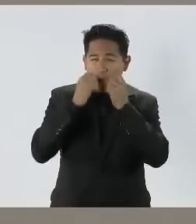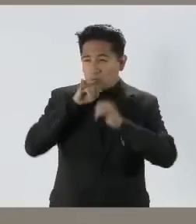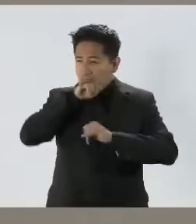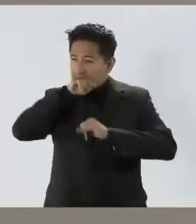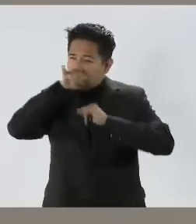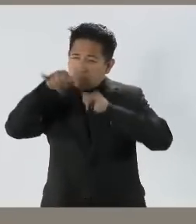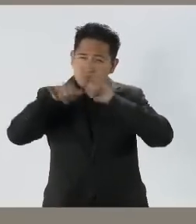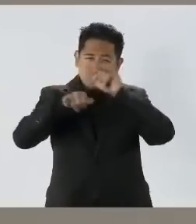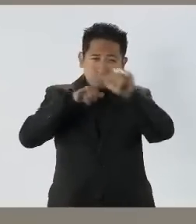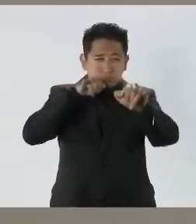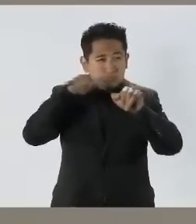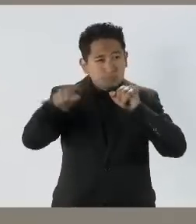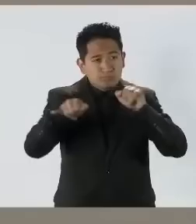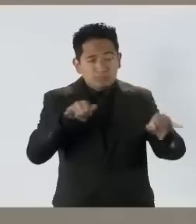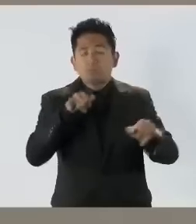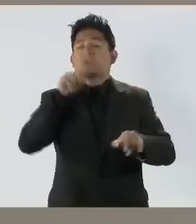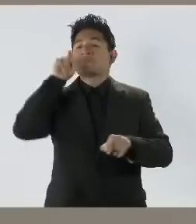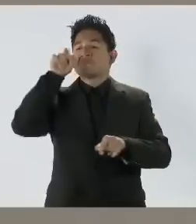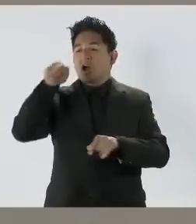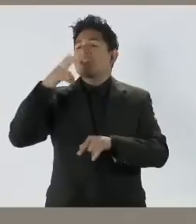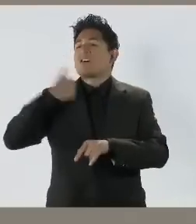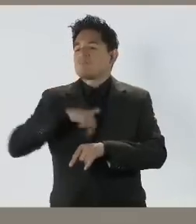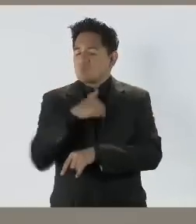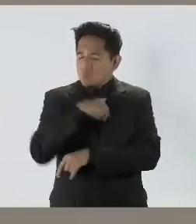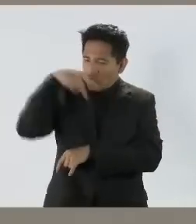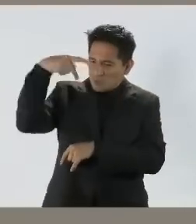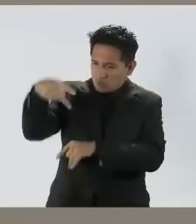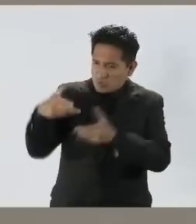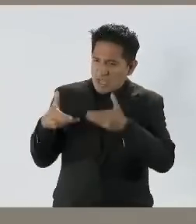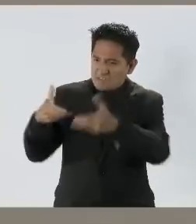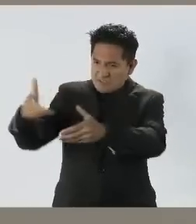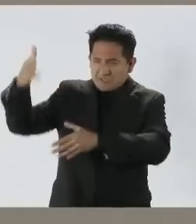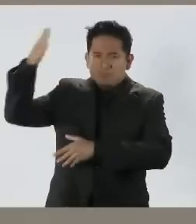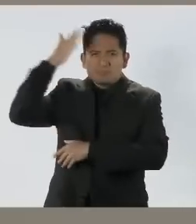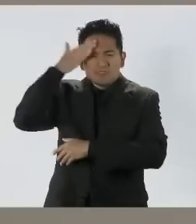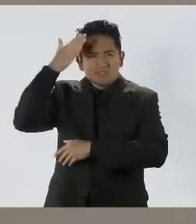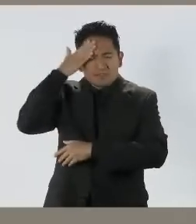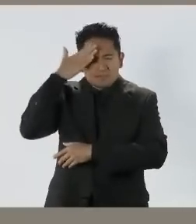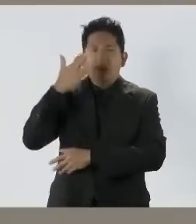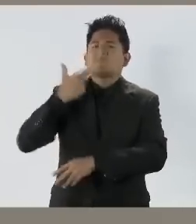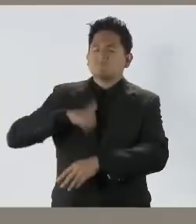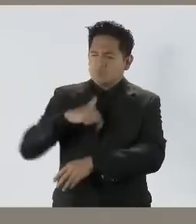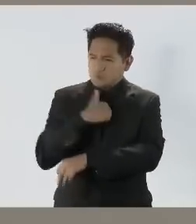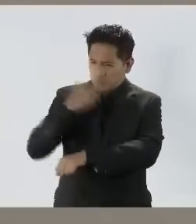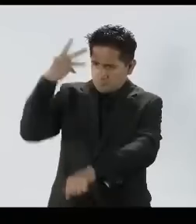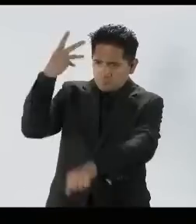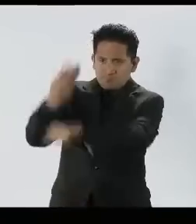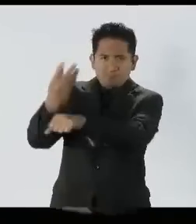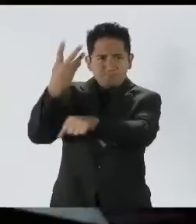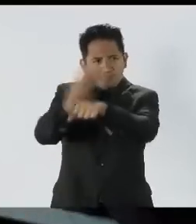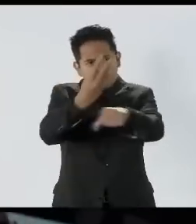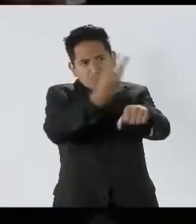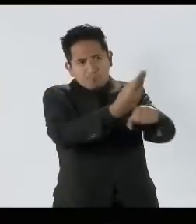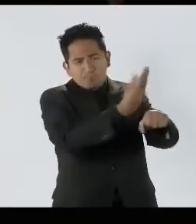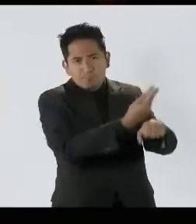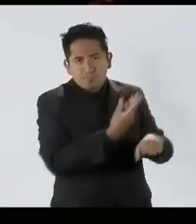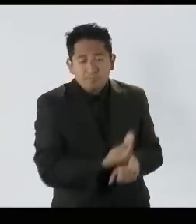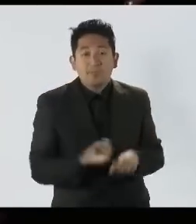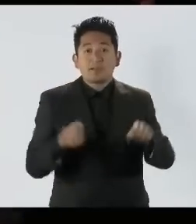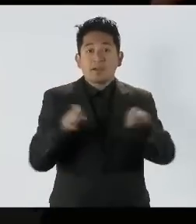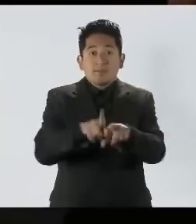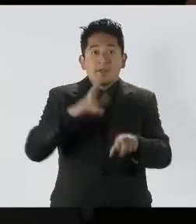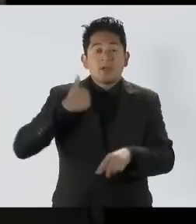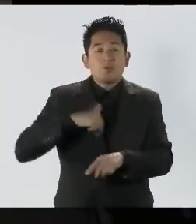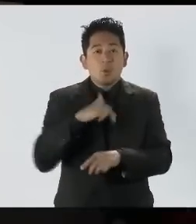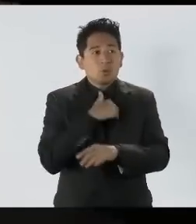estaremos transformando sus avenidas principales impulsaremos también la estrategia de polígonos